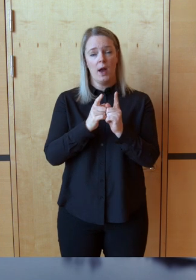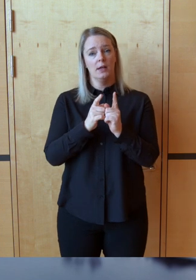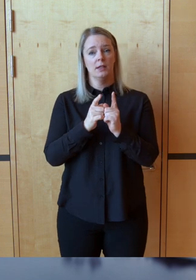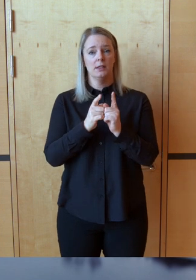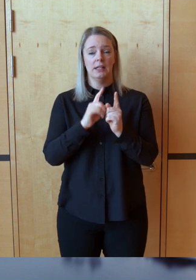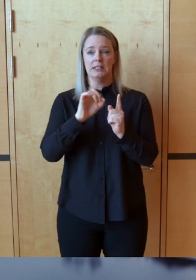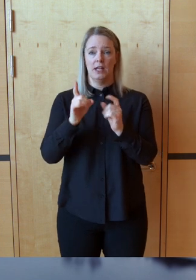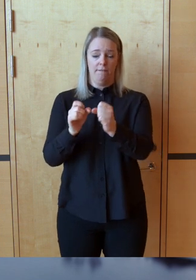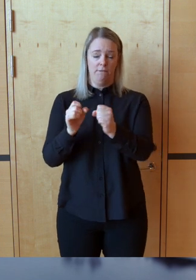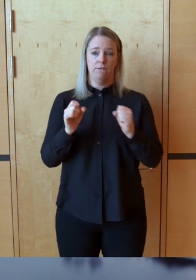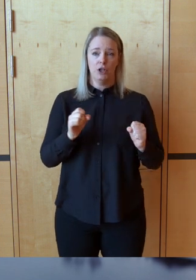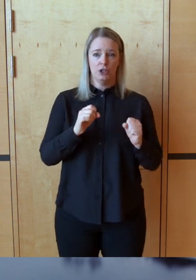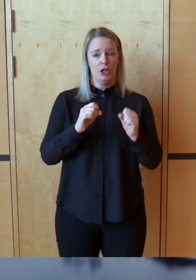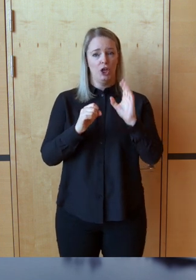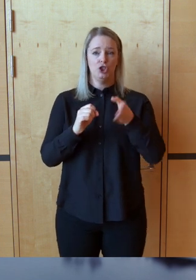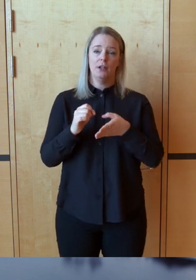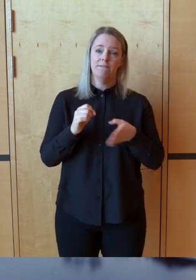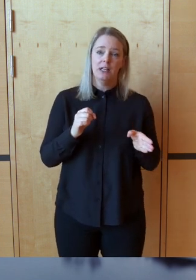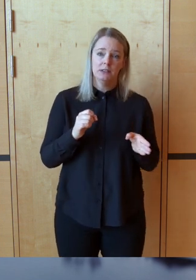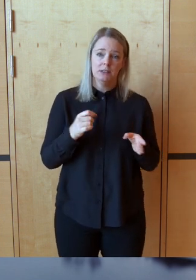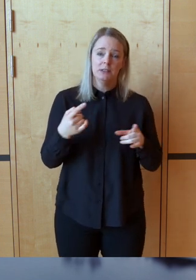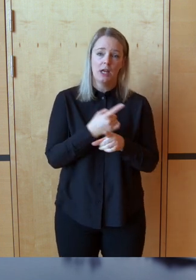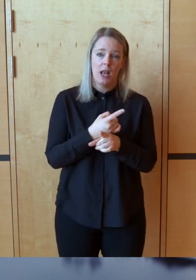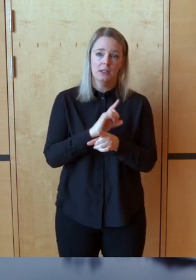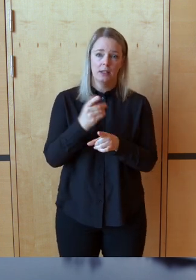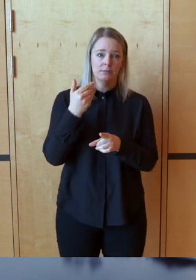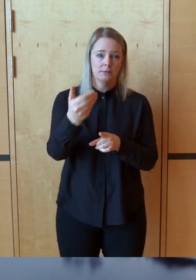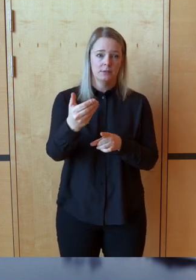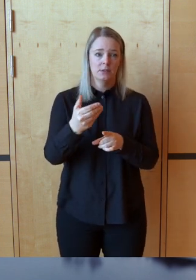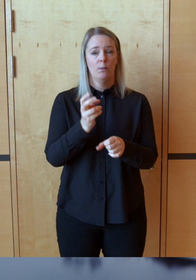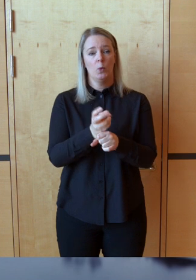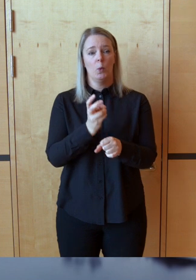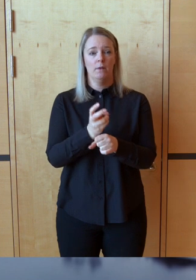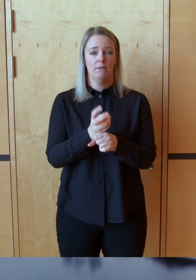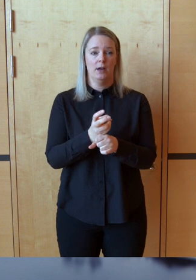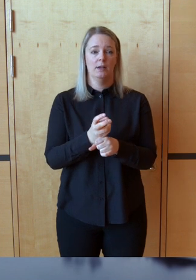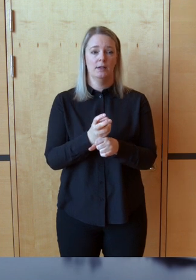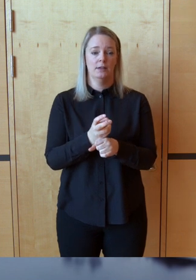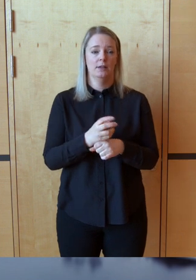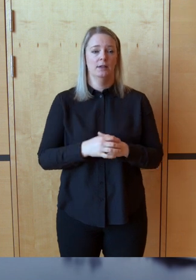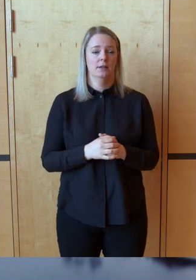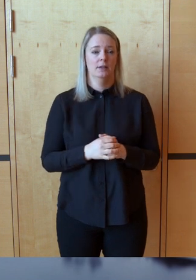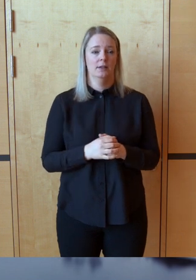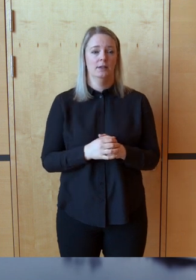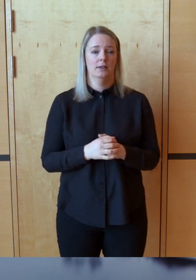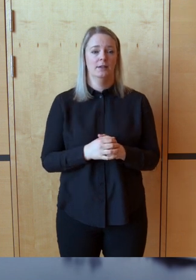Borta vid Opus Bilprovning och på dem där fick vi det området och då Men större och det Regler för